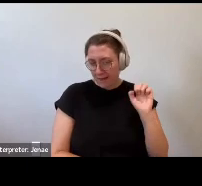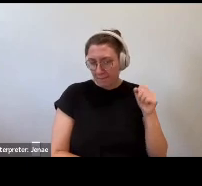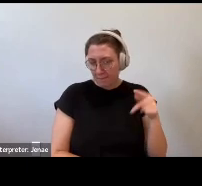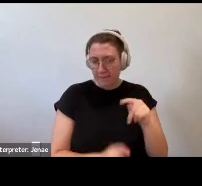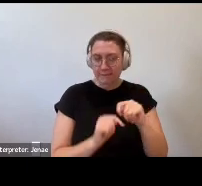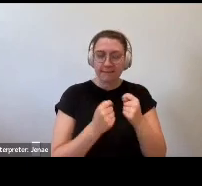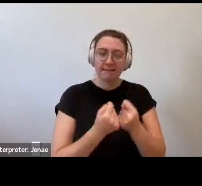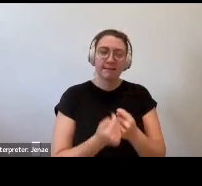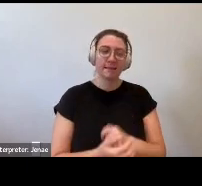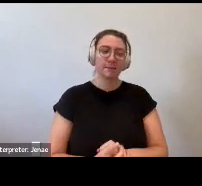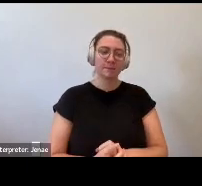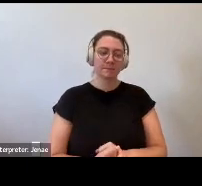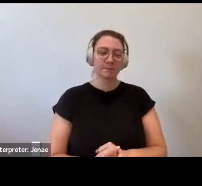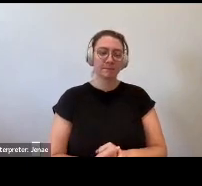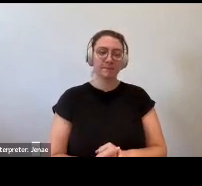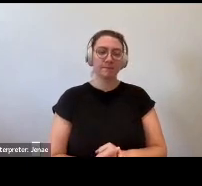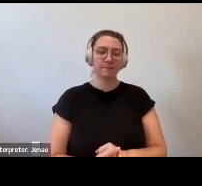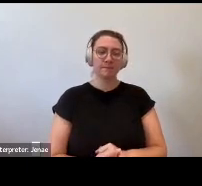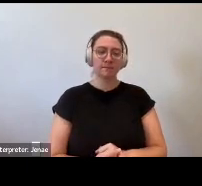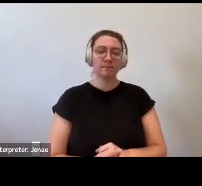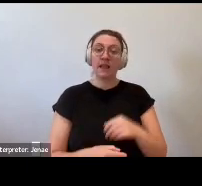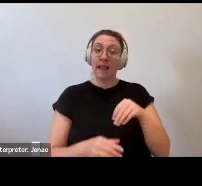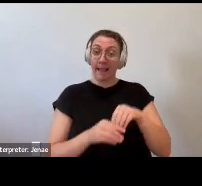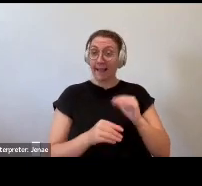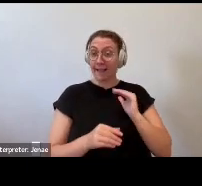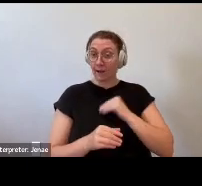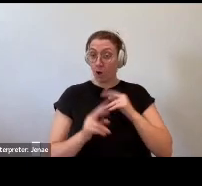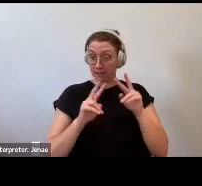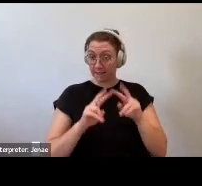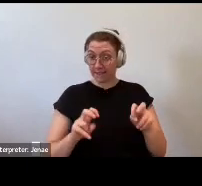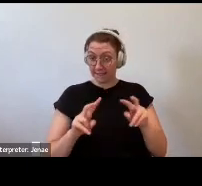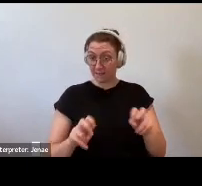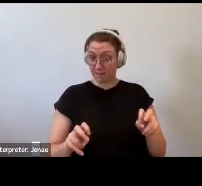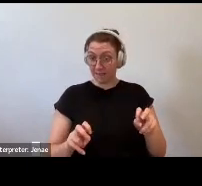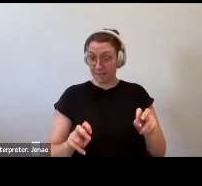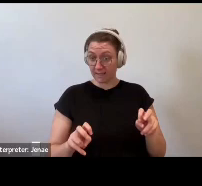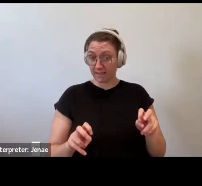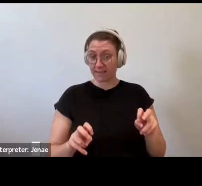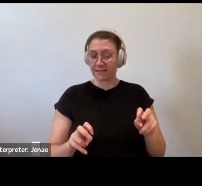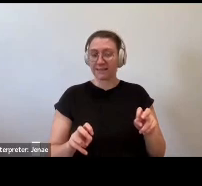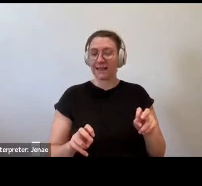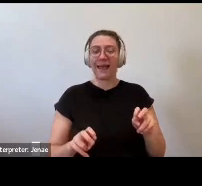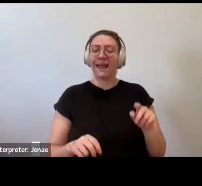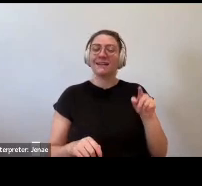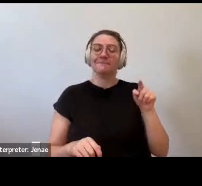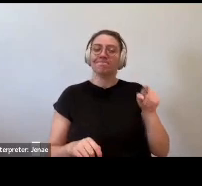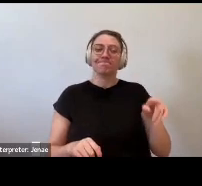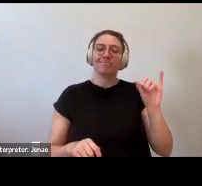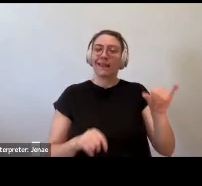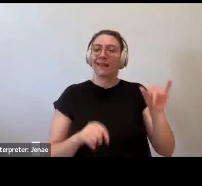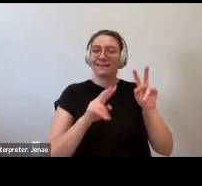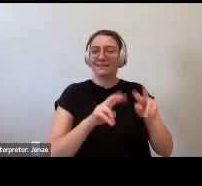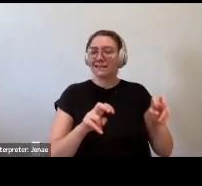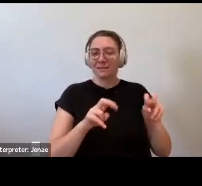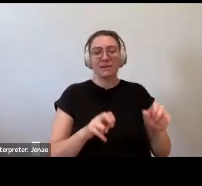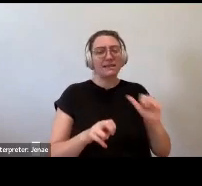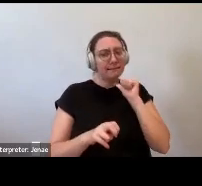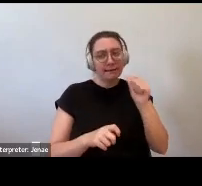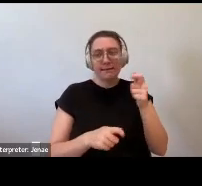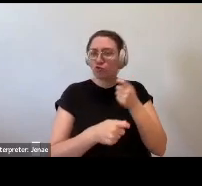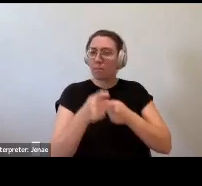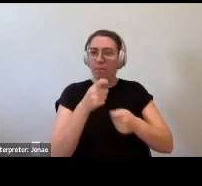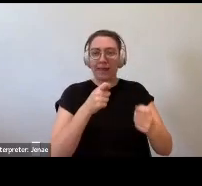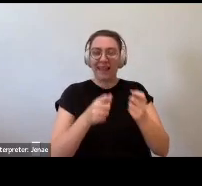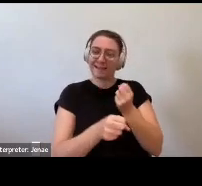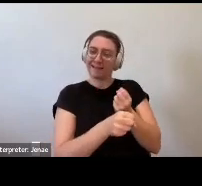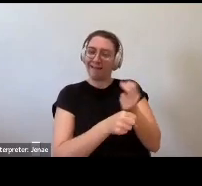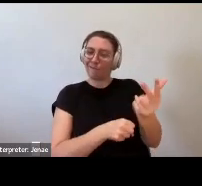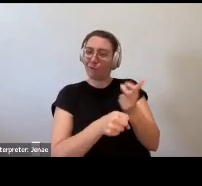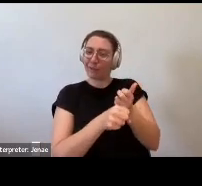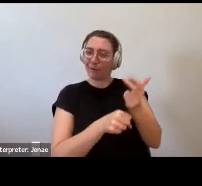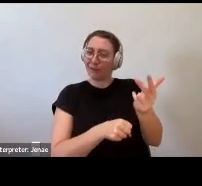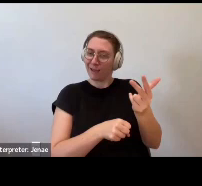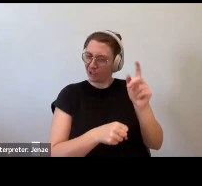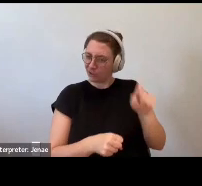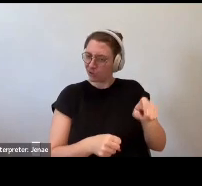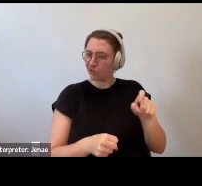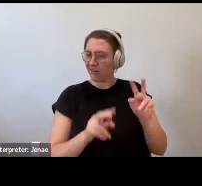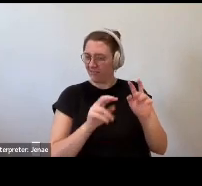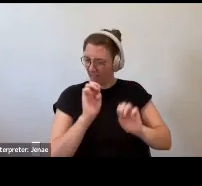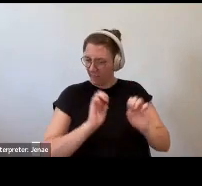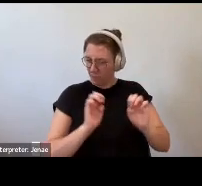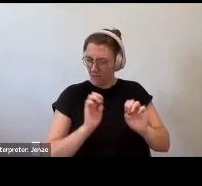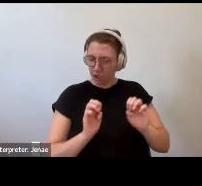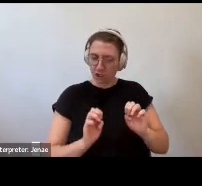evaluaciones no reemplazan las evaluaciones trienales ni pueden utilizarse como